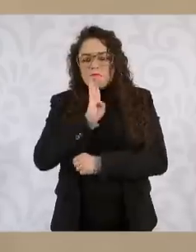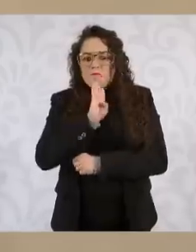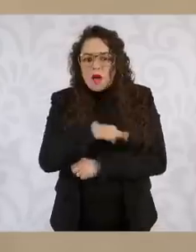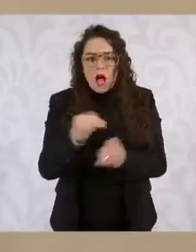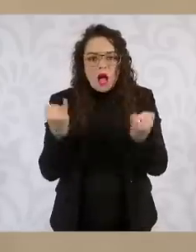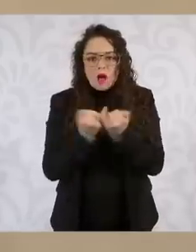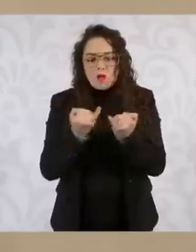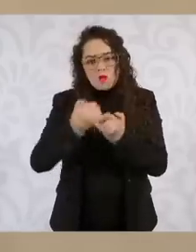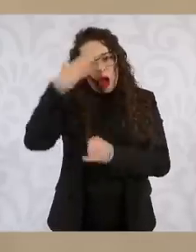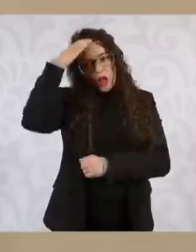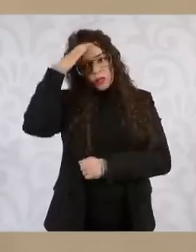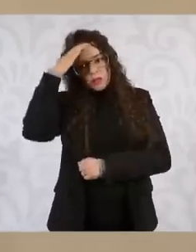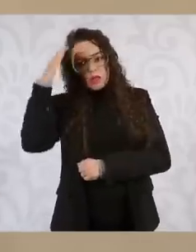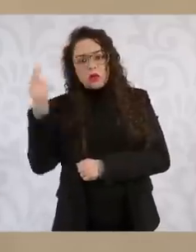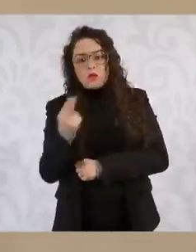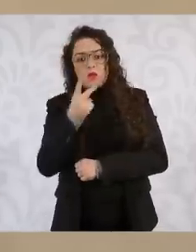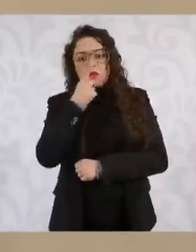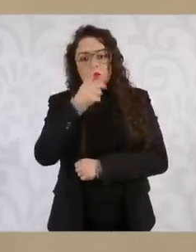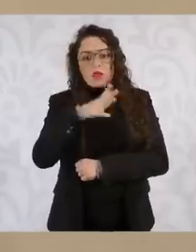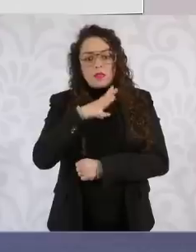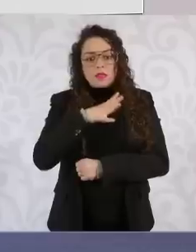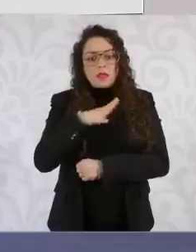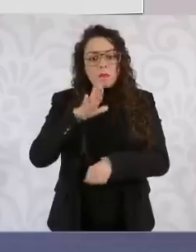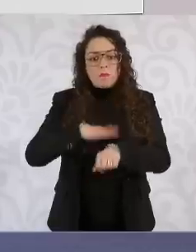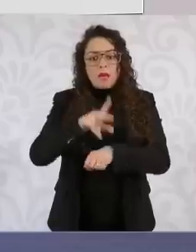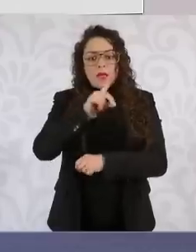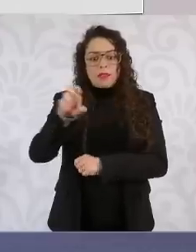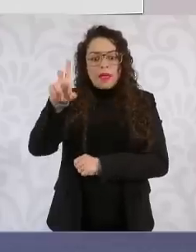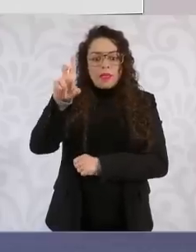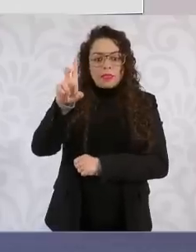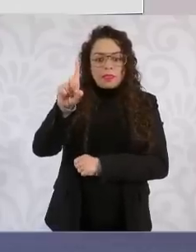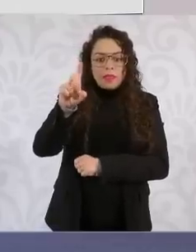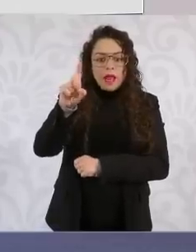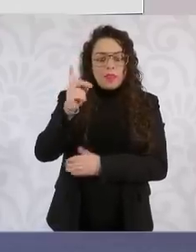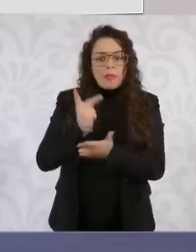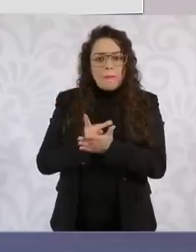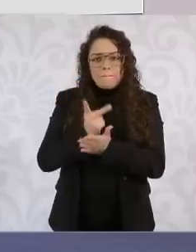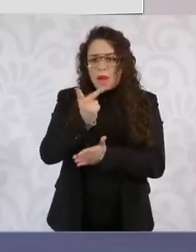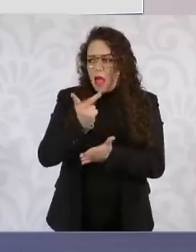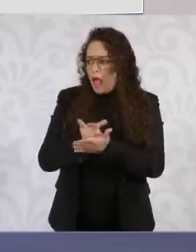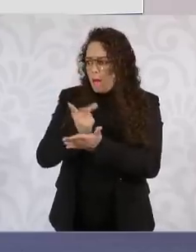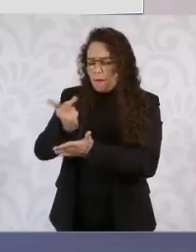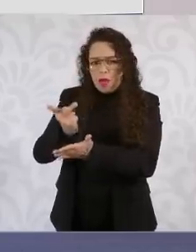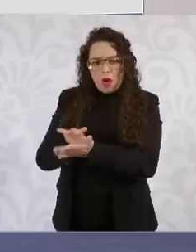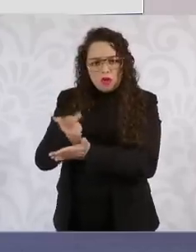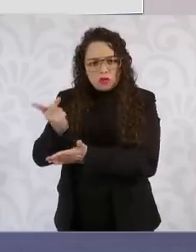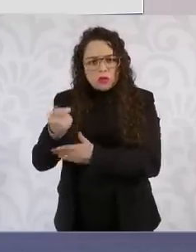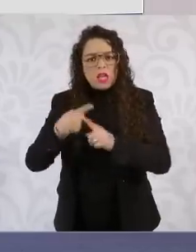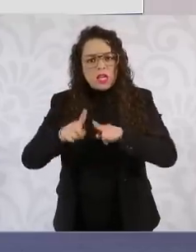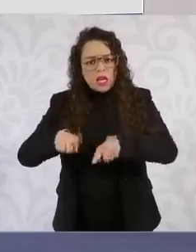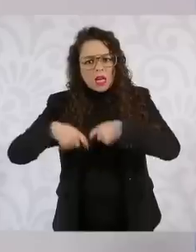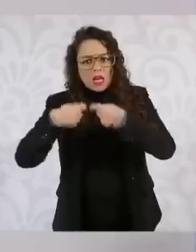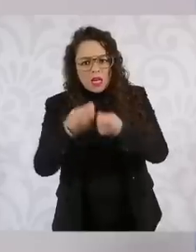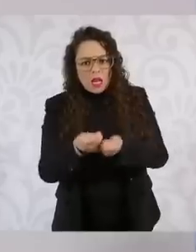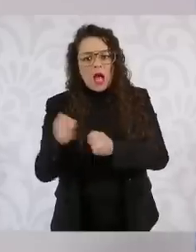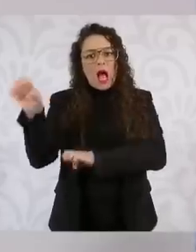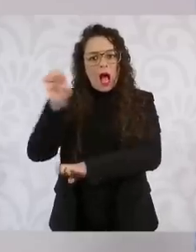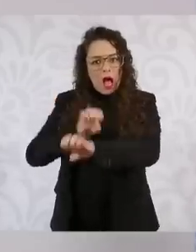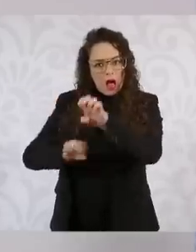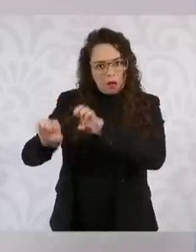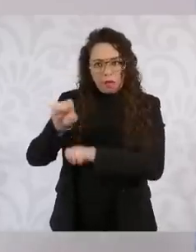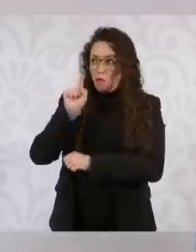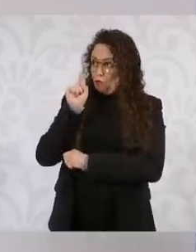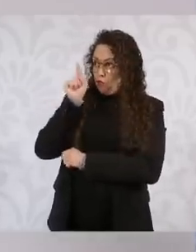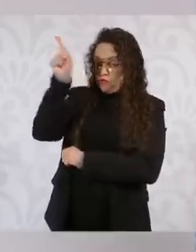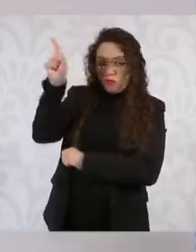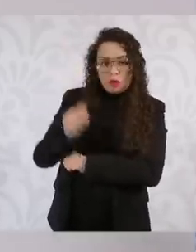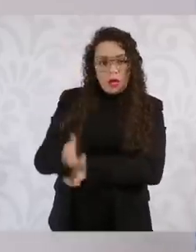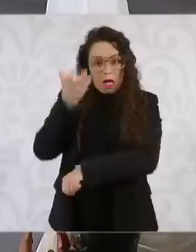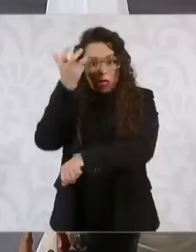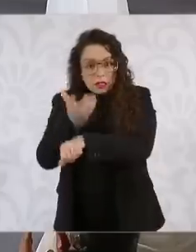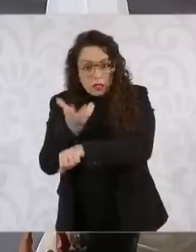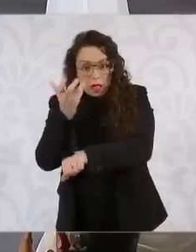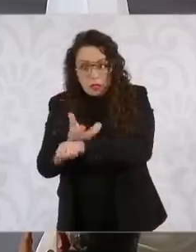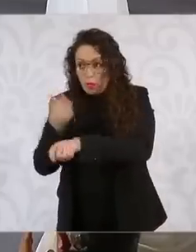más de 30 premios que por cierto muchos de ellos fueron otorgados por agencias de Estados Unidos